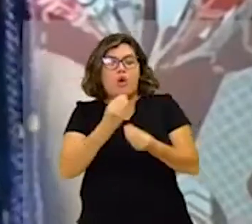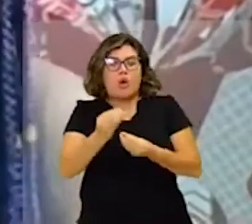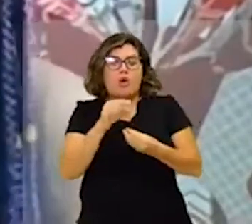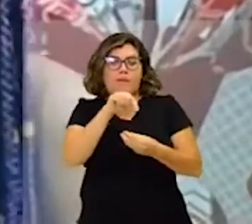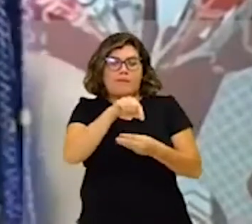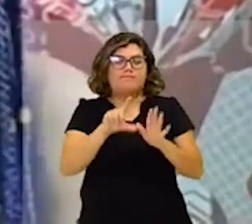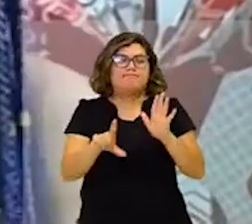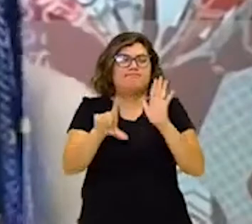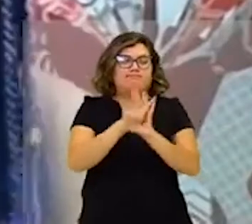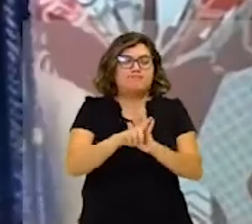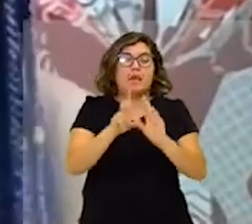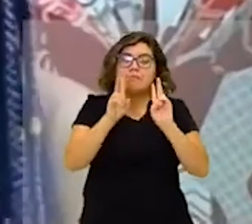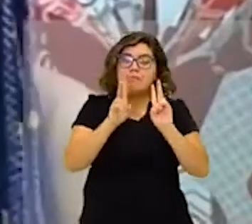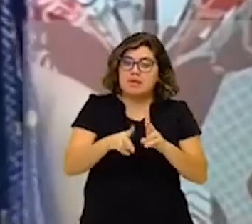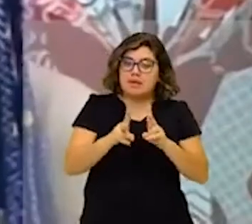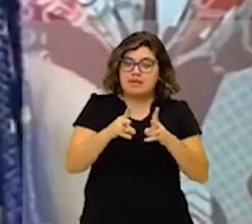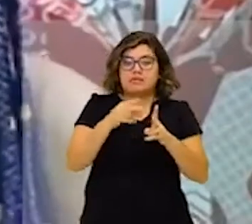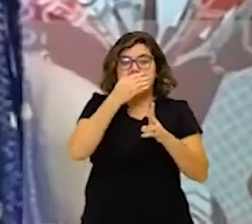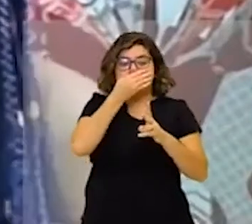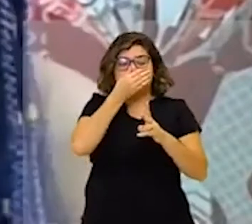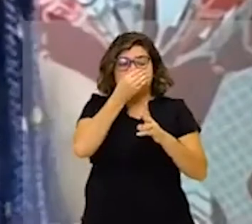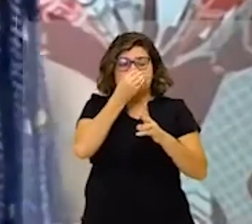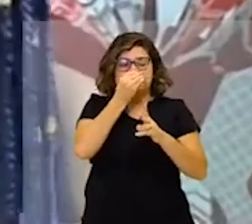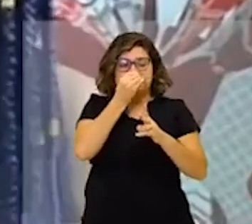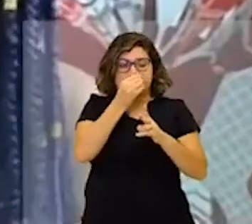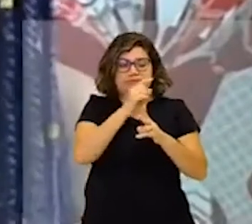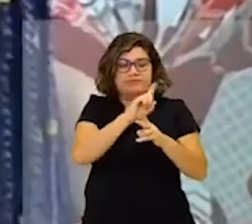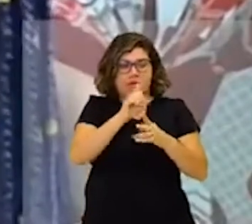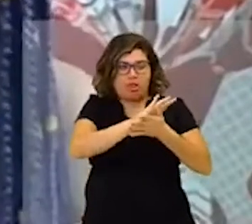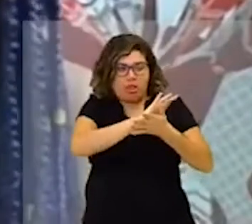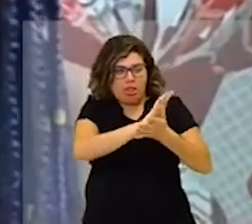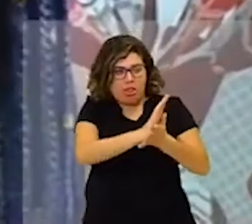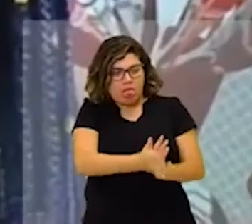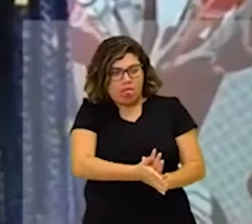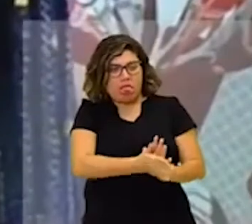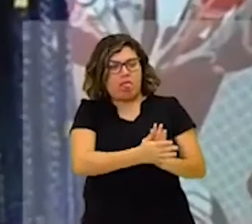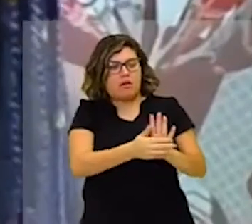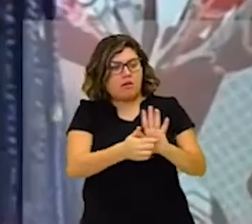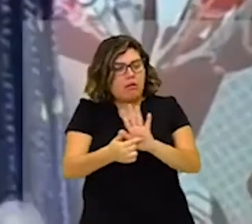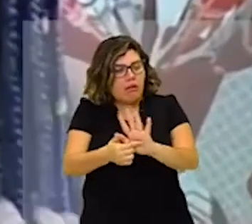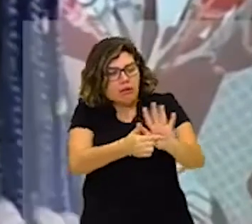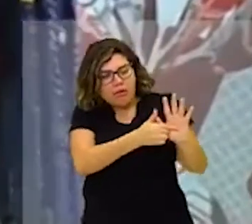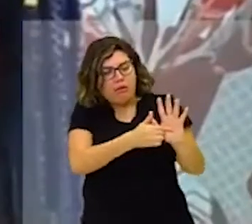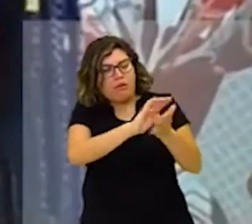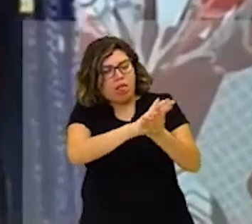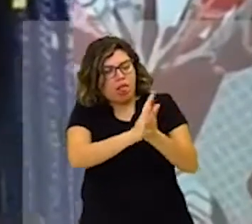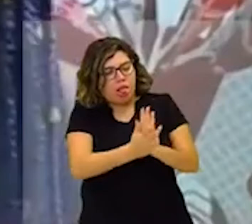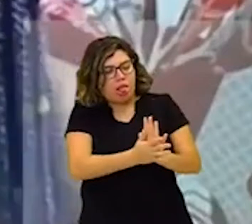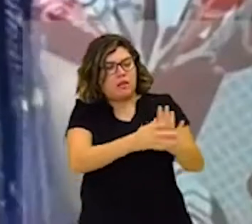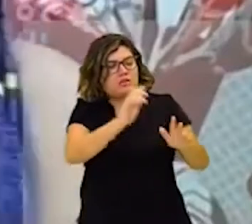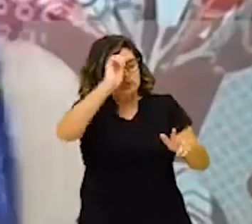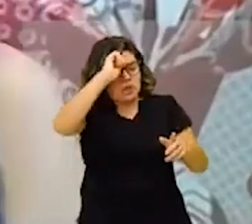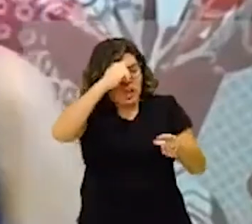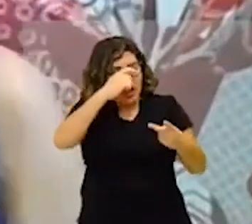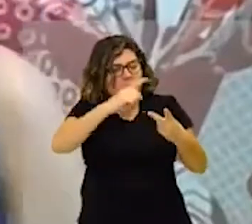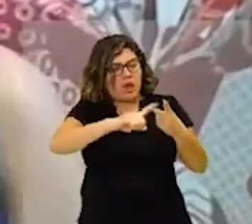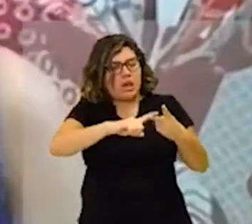que não diretamente excluísse a população negra a população indígena pessoas com deficiência pessoas